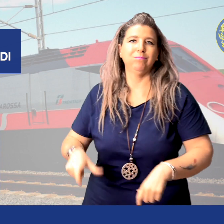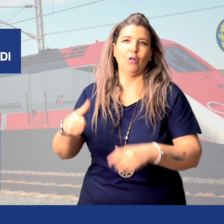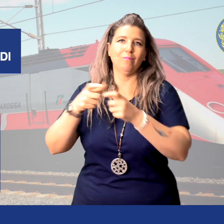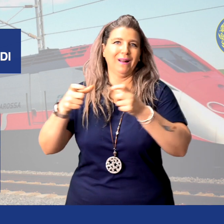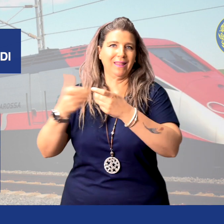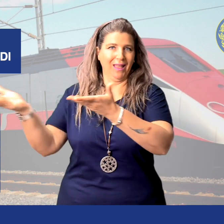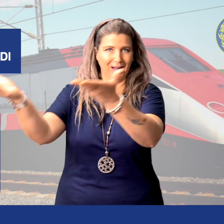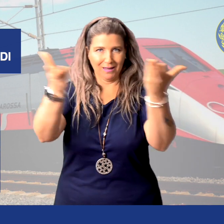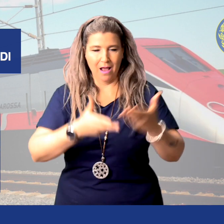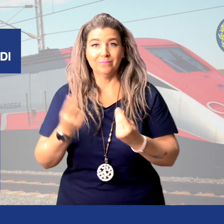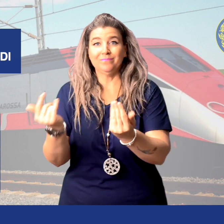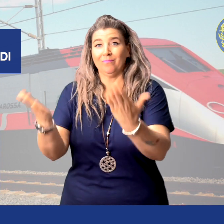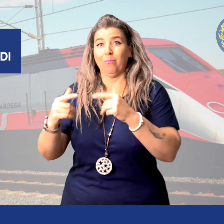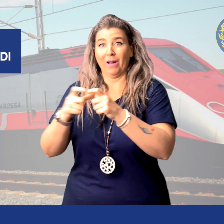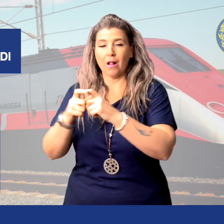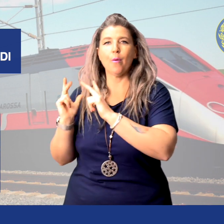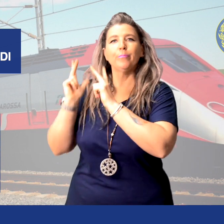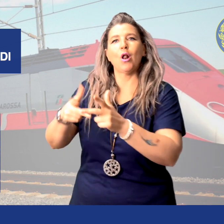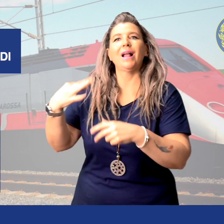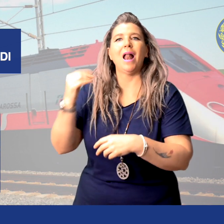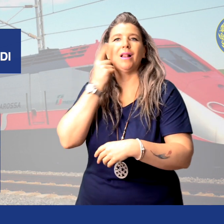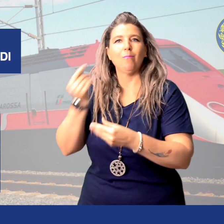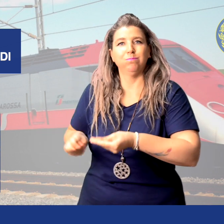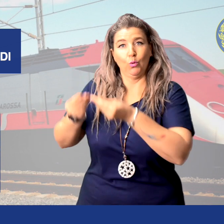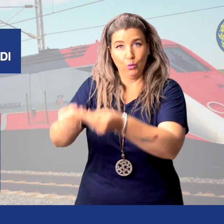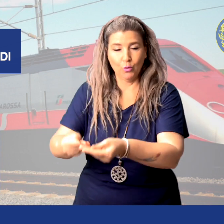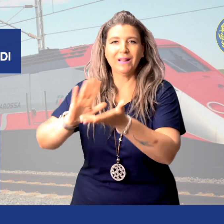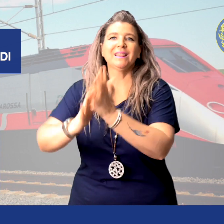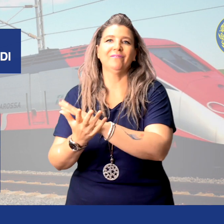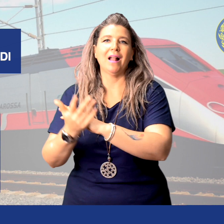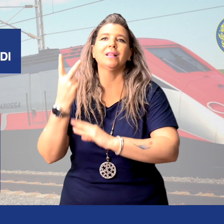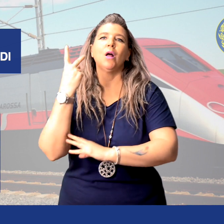è necessario acquistare il biglietto alla biglietteria per usufruire la Carta Blu